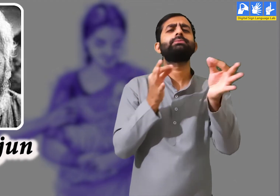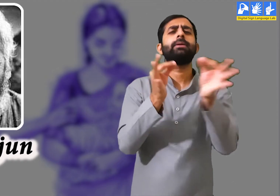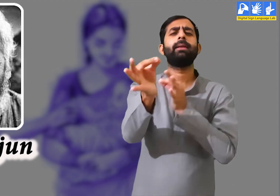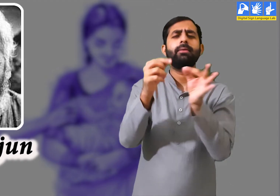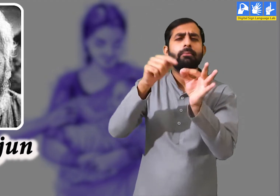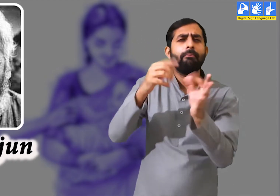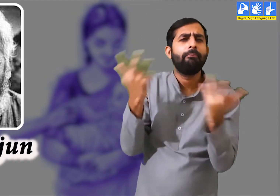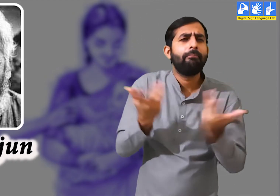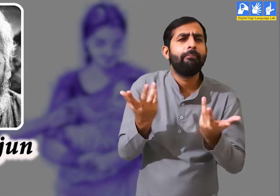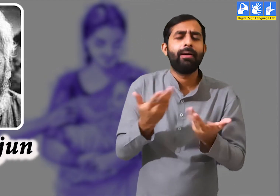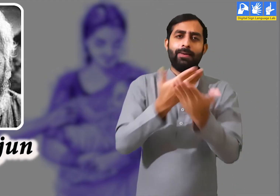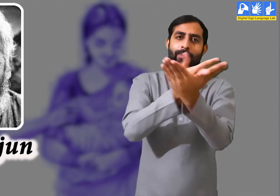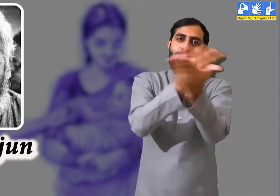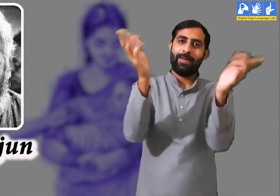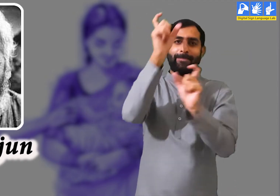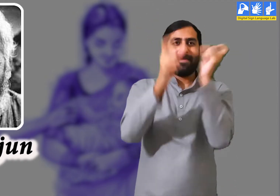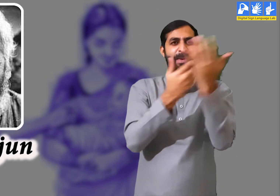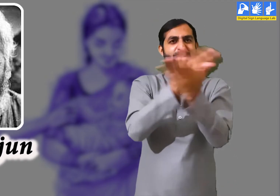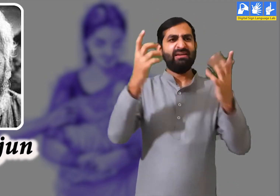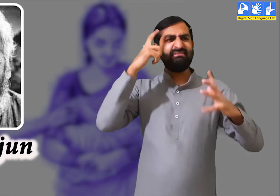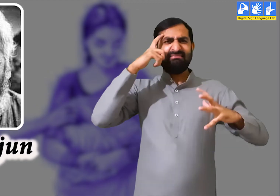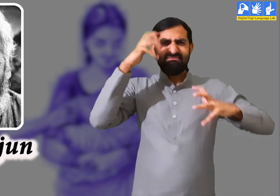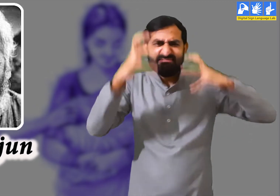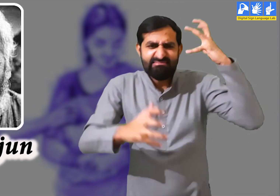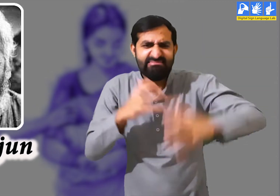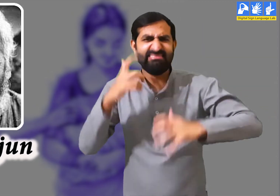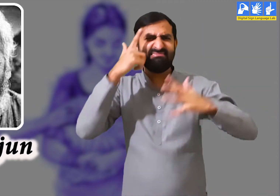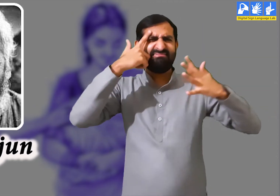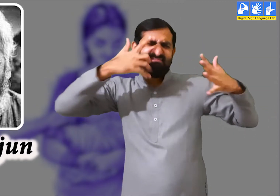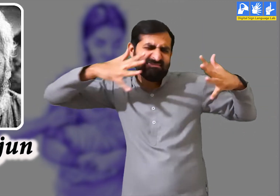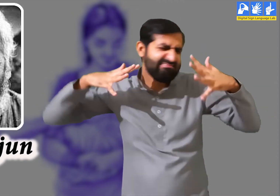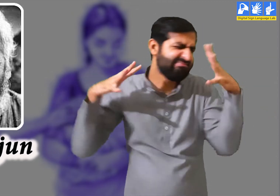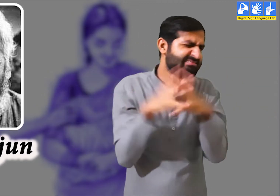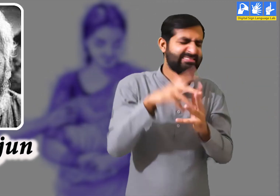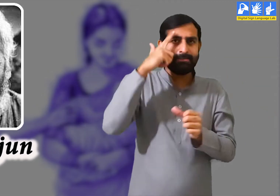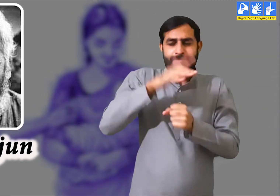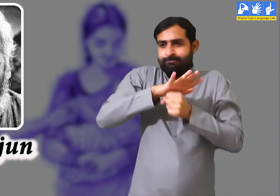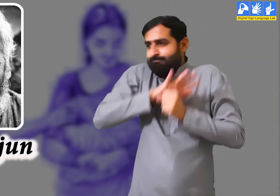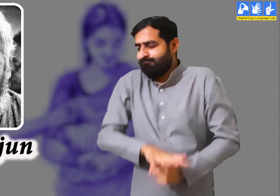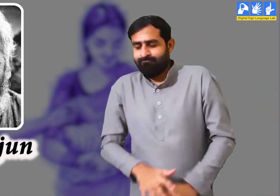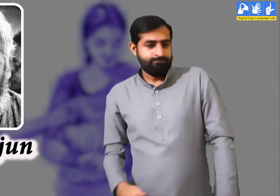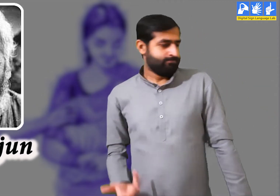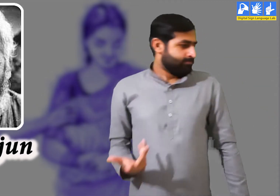कवि कहते हैं की जब लोग परेशान होते हैं और तनाव महसूस करते हैं